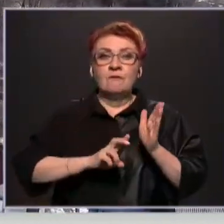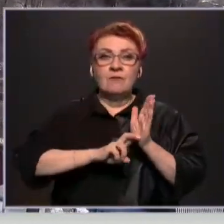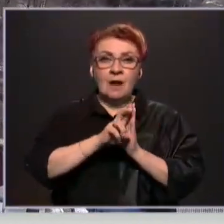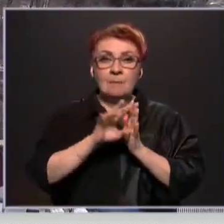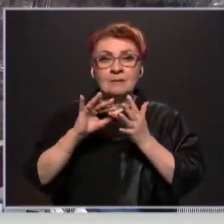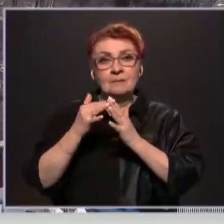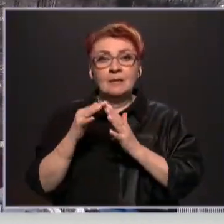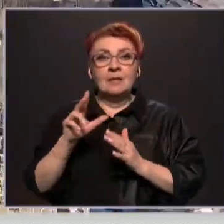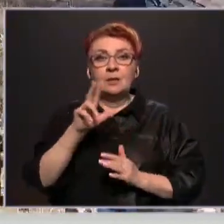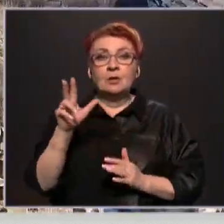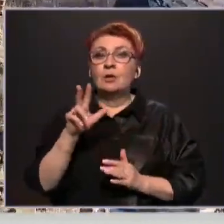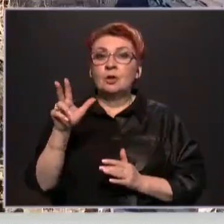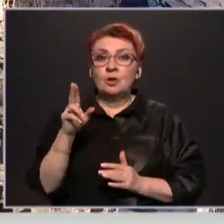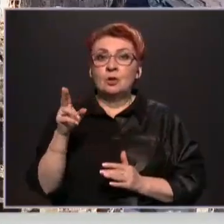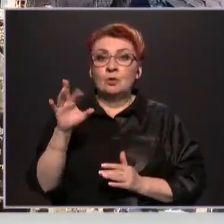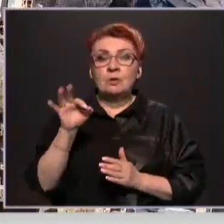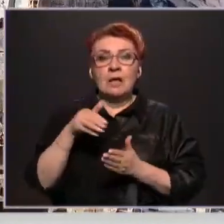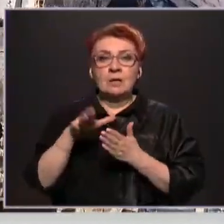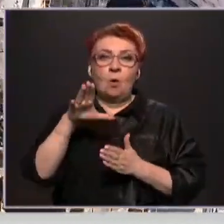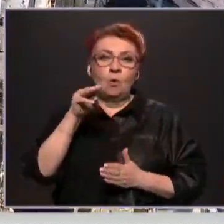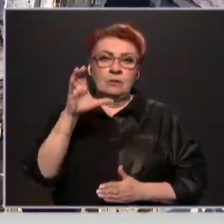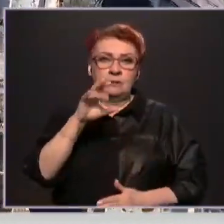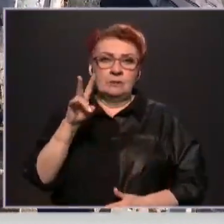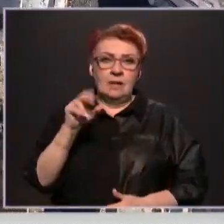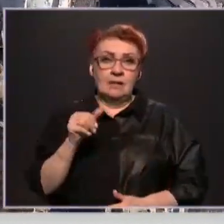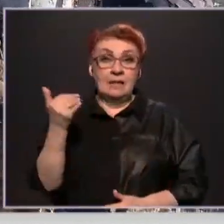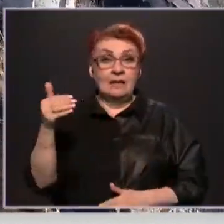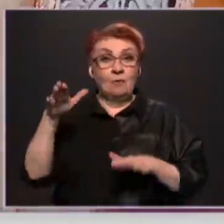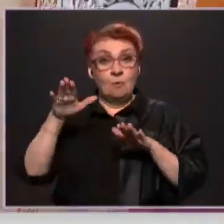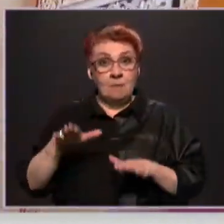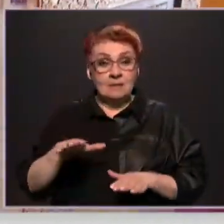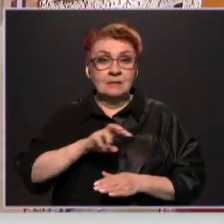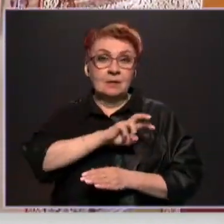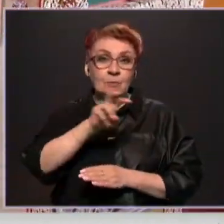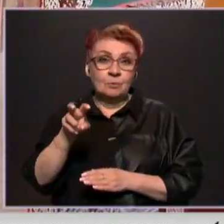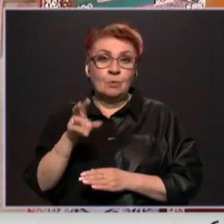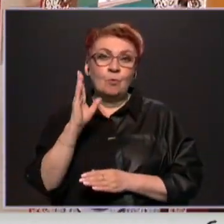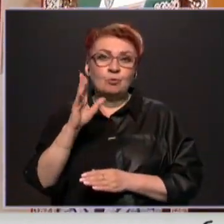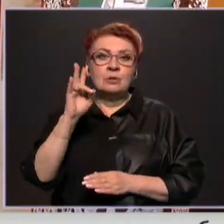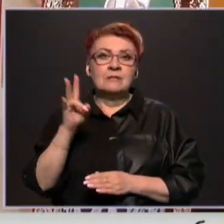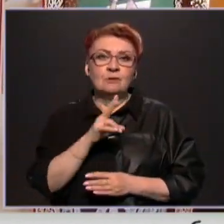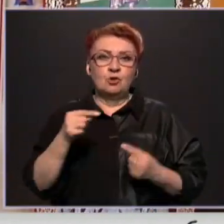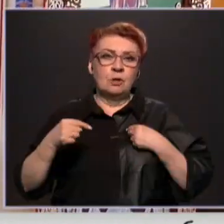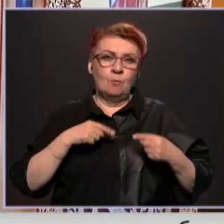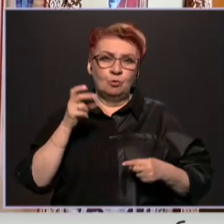в селе Троицы за кулжье отрекся отца она на его место и пришел будущий священномученик как только